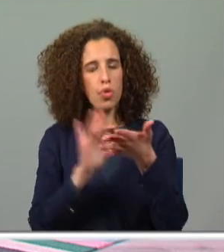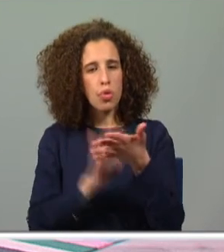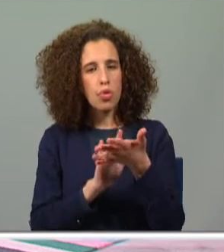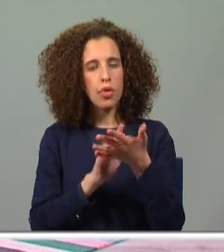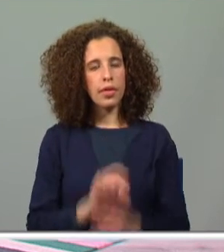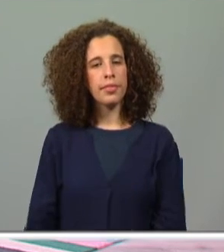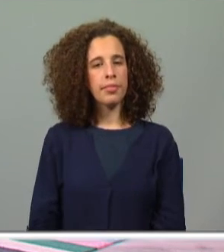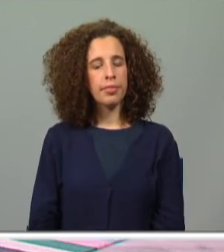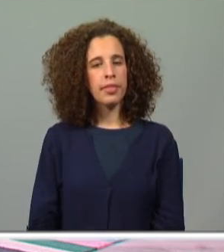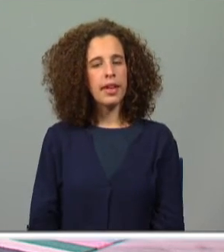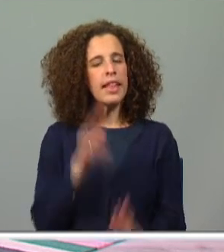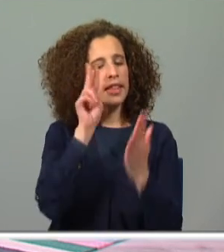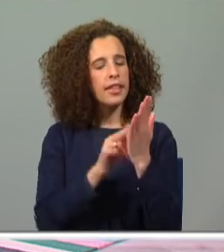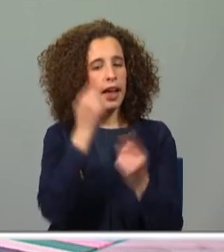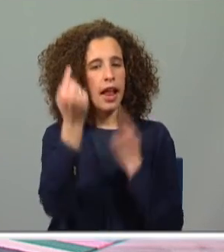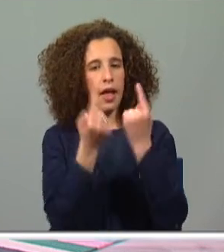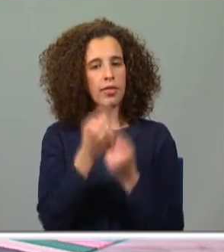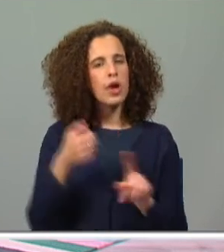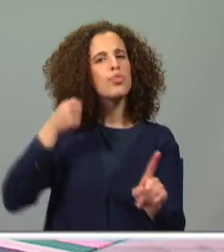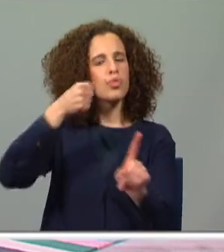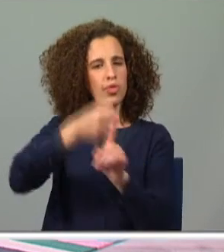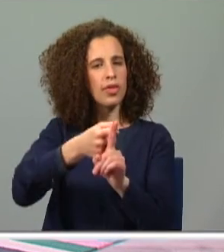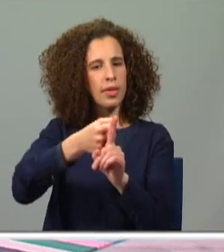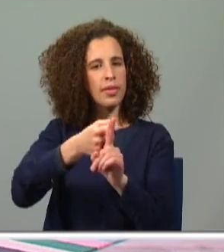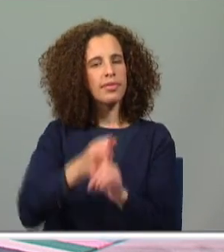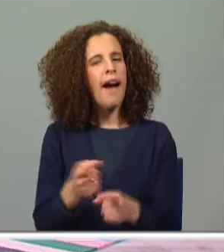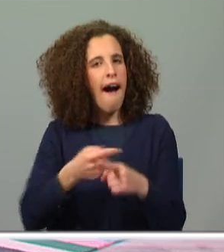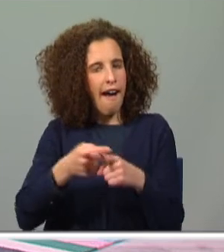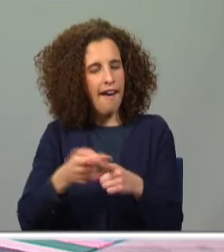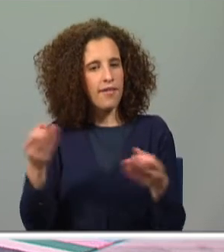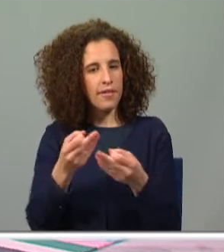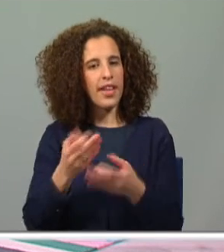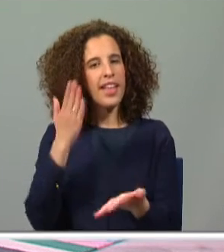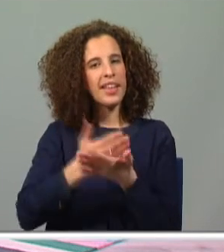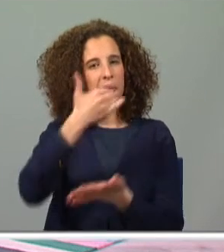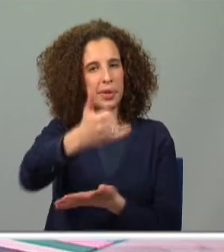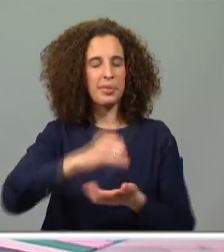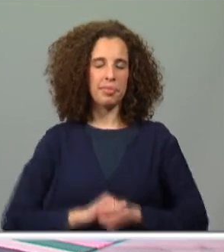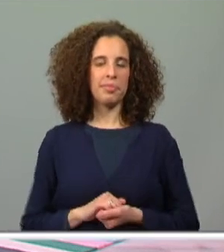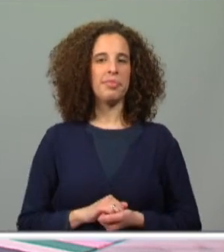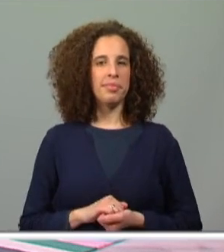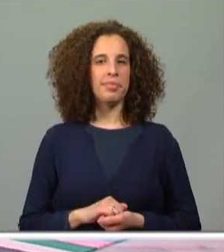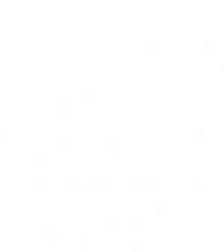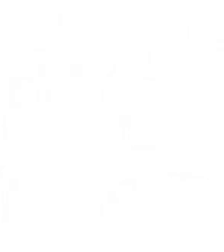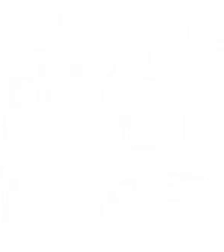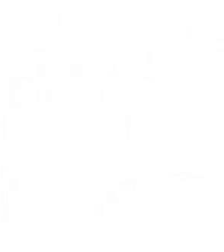Contos de Clarice e ler alguns é Um Desafio bem interessante até a próxima 克拉麗絲的故事和閱讀一些是一非常有趣的挑戰，直到下一次